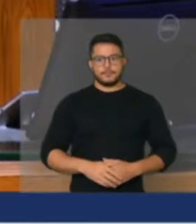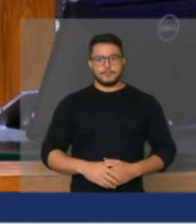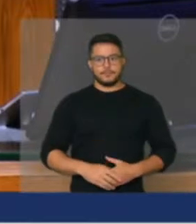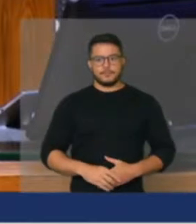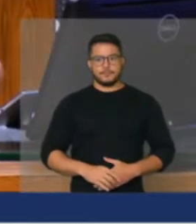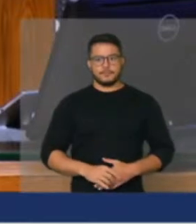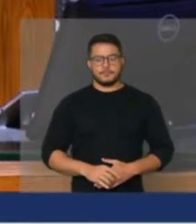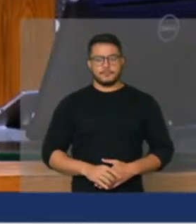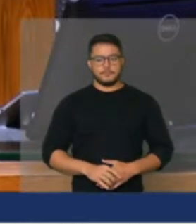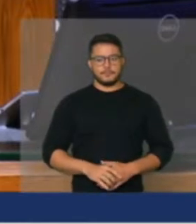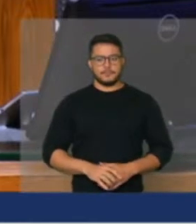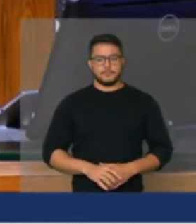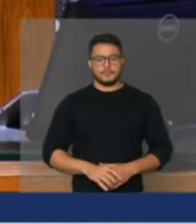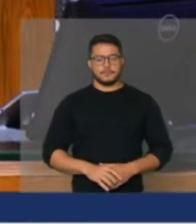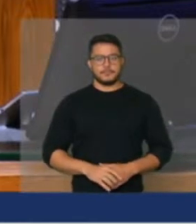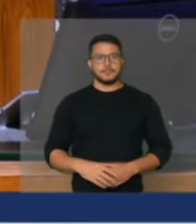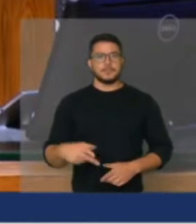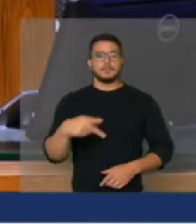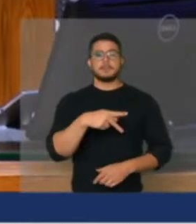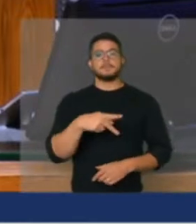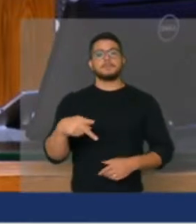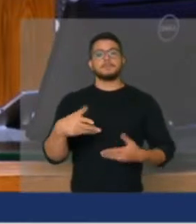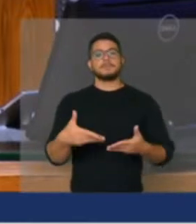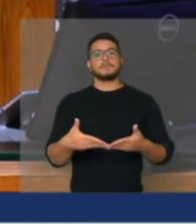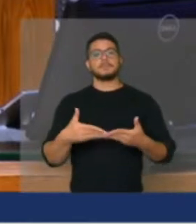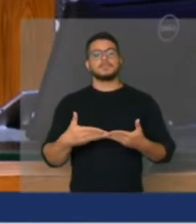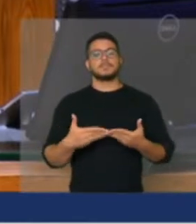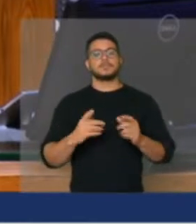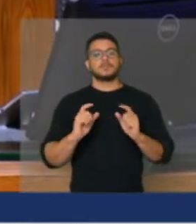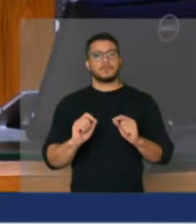SENHORES DEPUTADOS QUE REGISTREM OS SEUS VOTOS NO INFOLEG PARLAMENTAR ESTÁ INICIADA A VOTAÇÃO. PL,